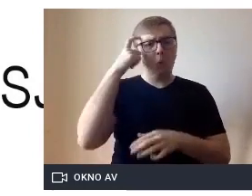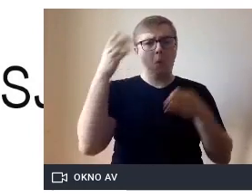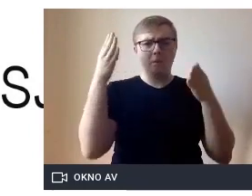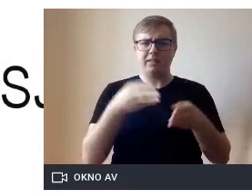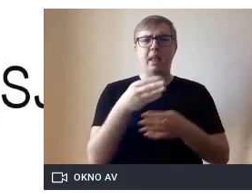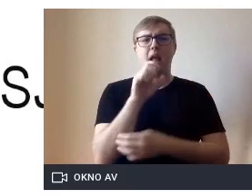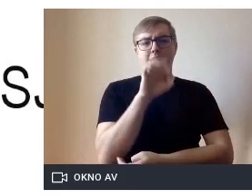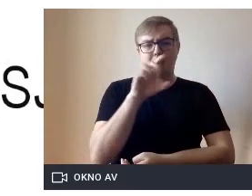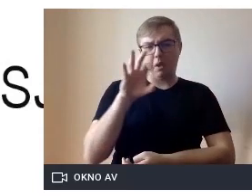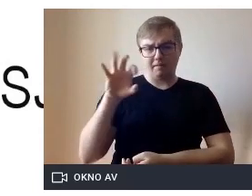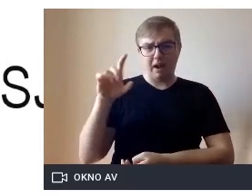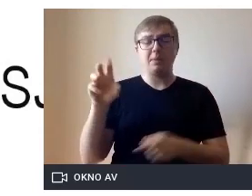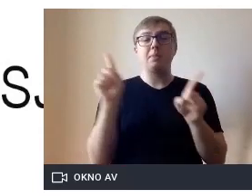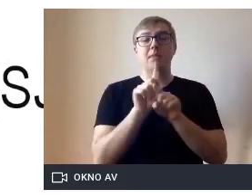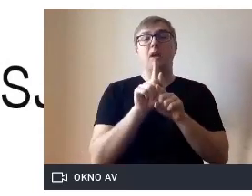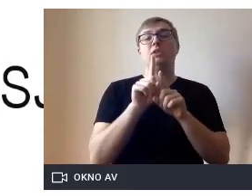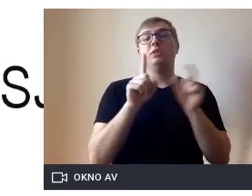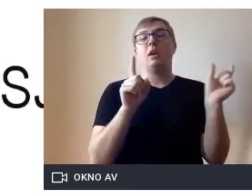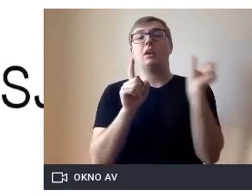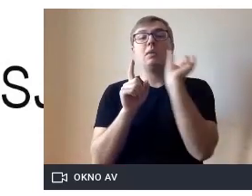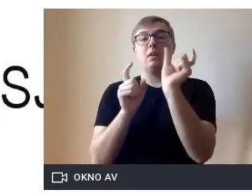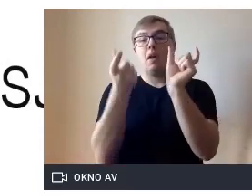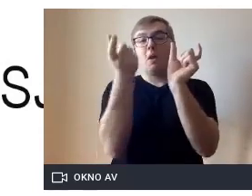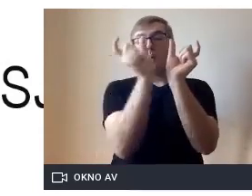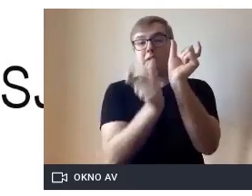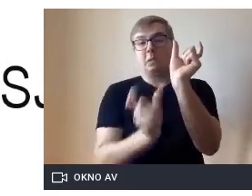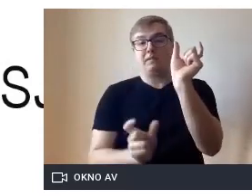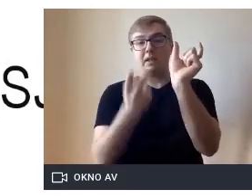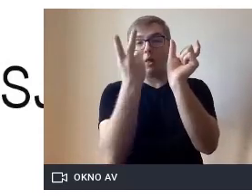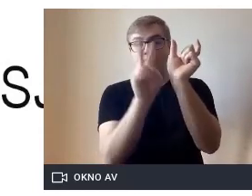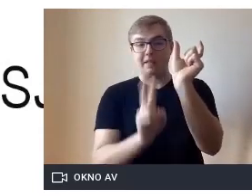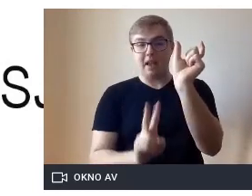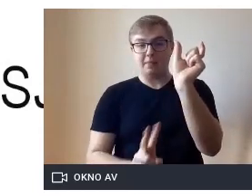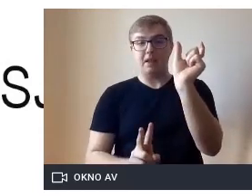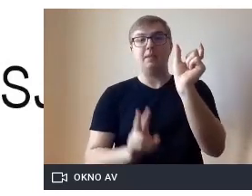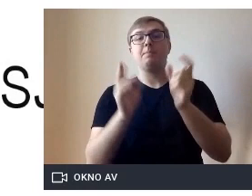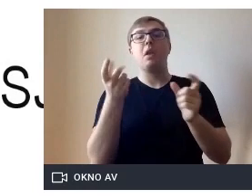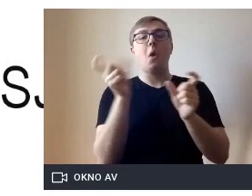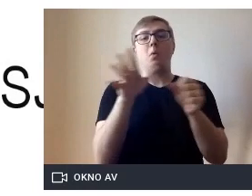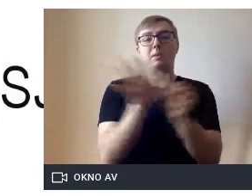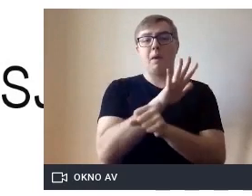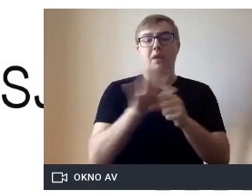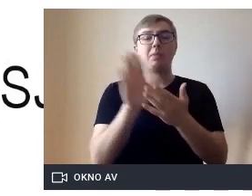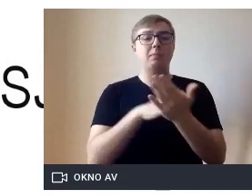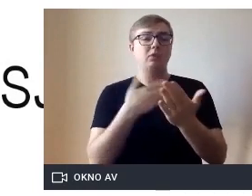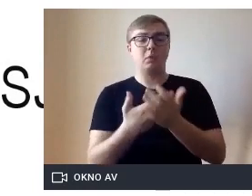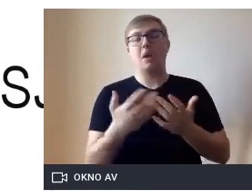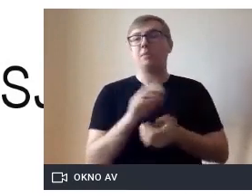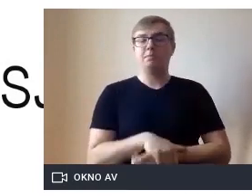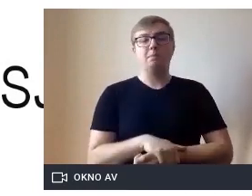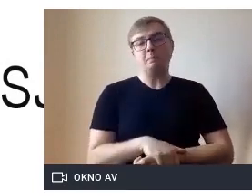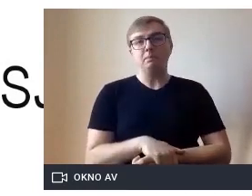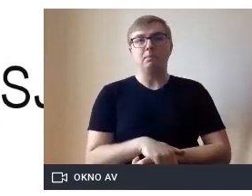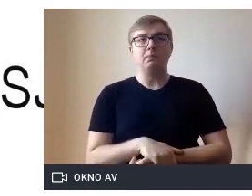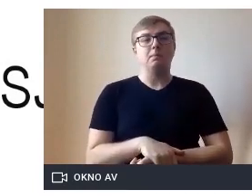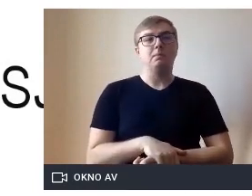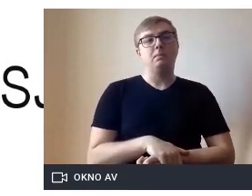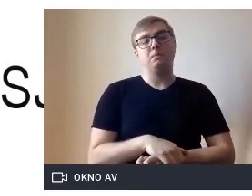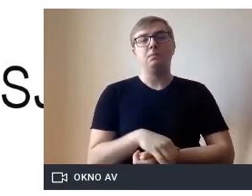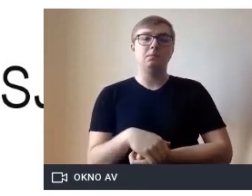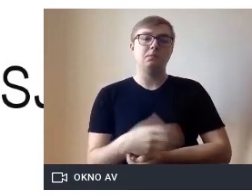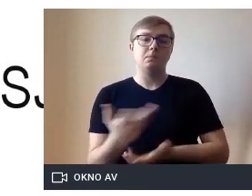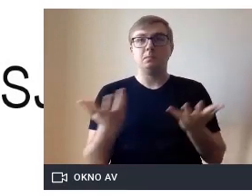W SJM używa się głównie literowania, odmian tak jak w języku polskim, na przykład: